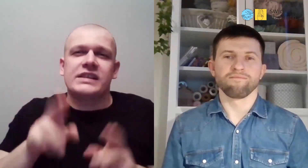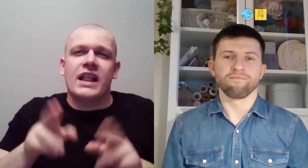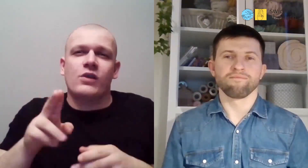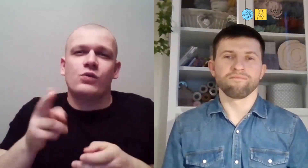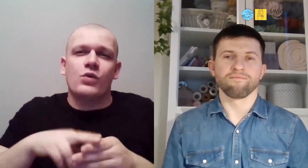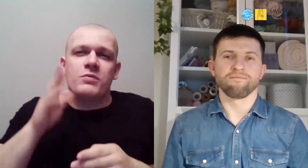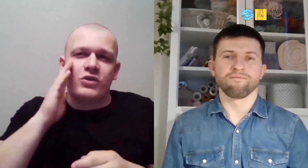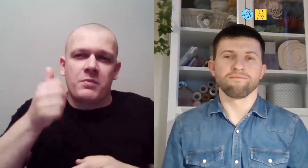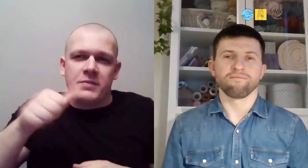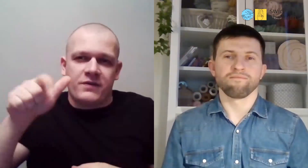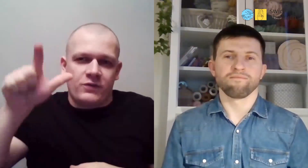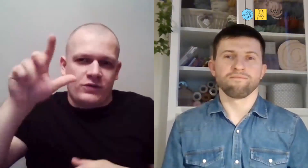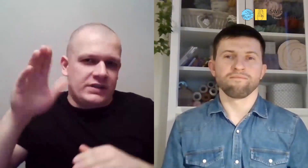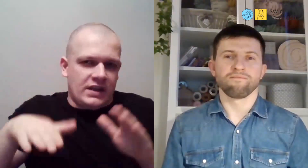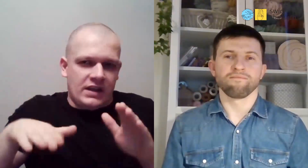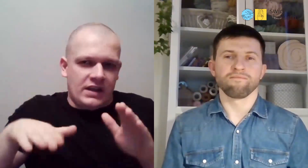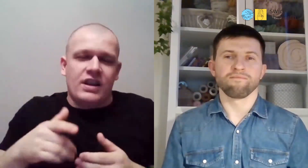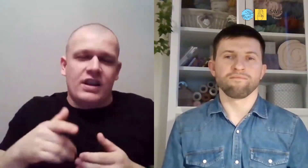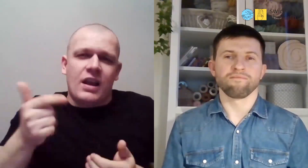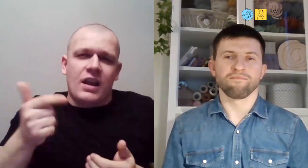Zależy, na którym piętrze mieszkamy.